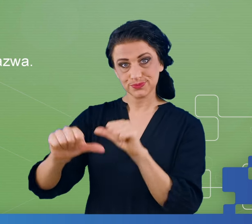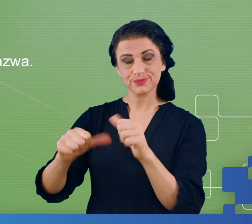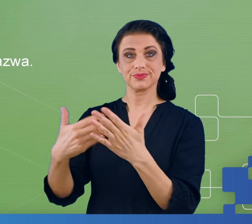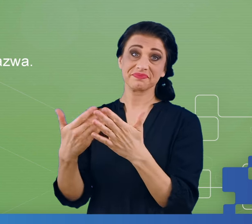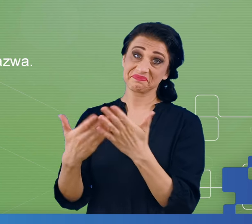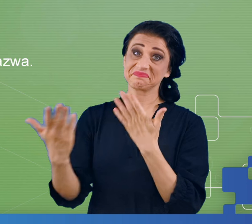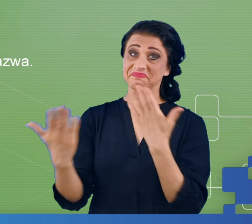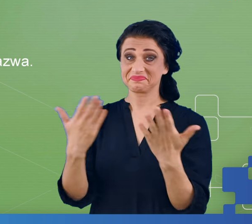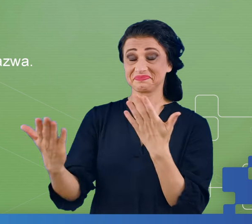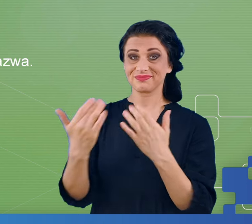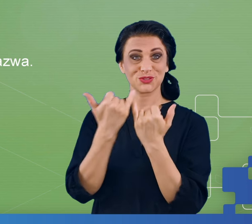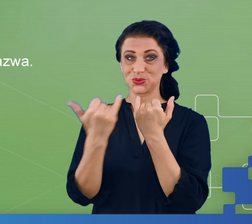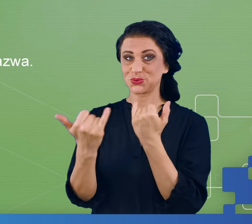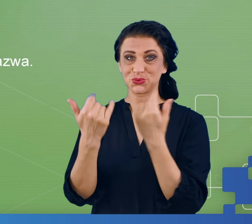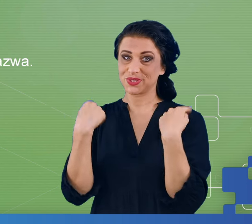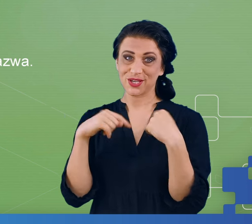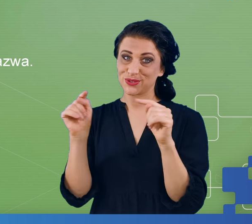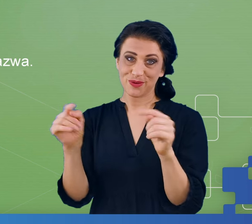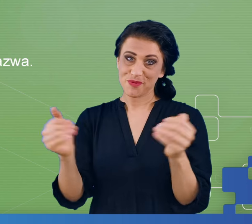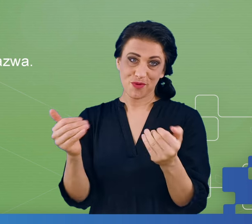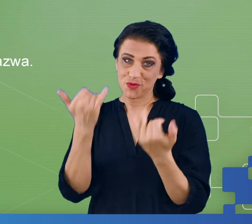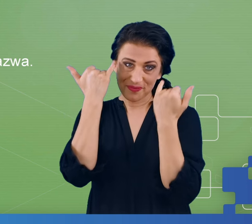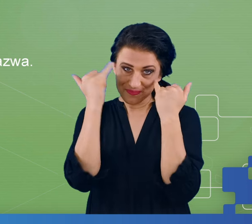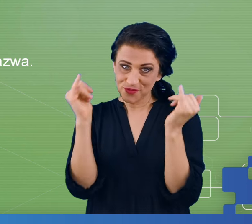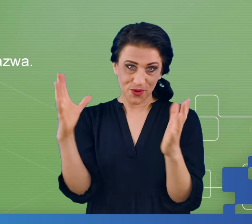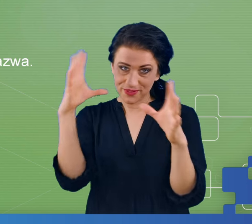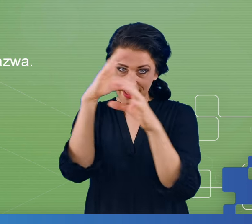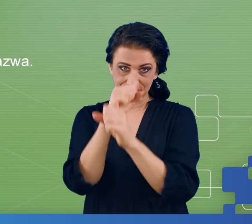że niektóre osoby mogły po prostu zapomnieć ze szkoły, zwłaszcza